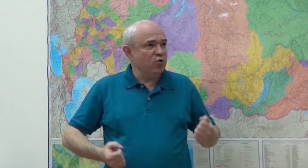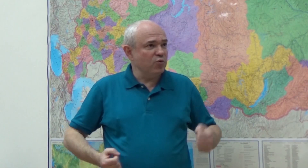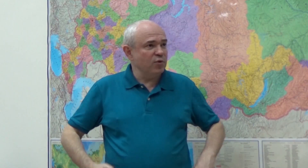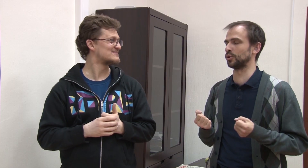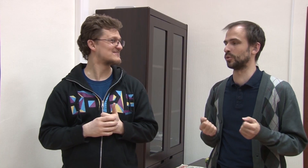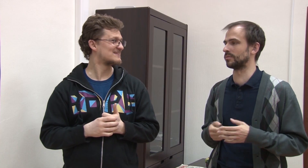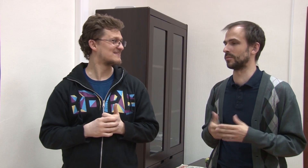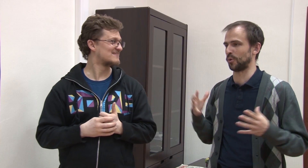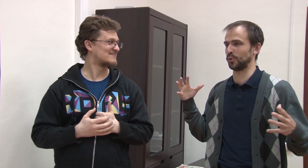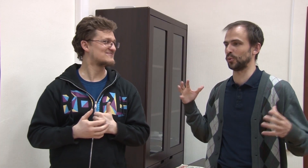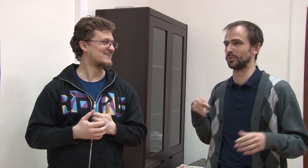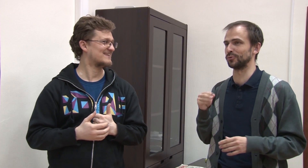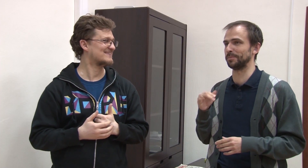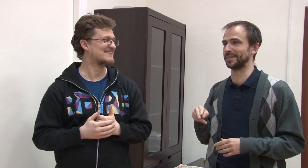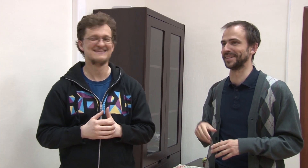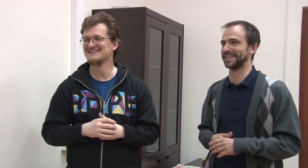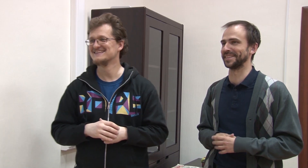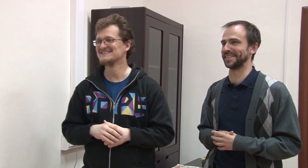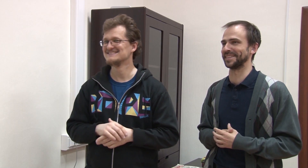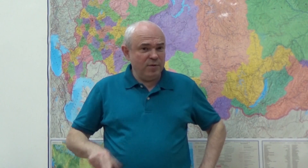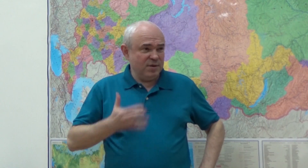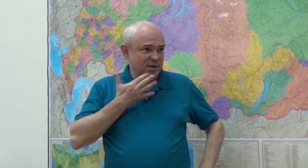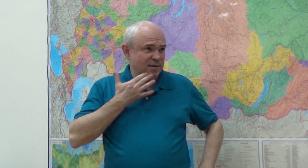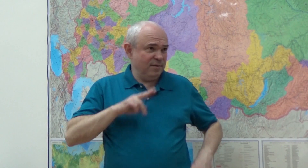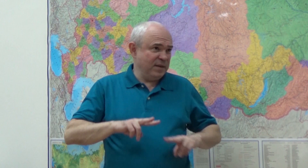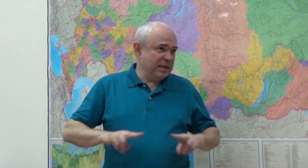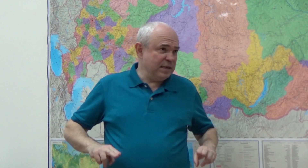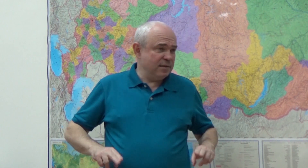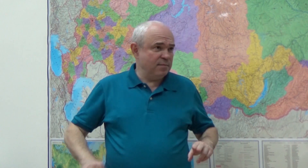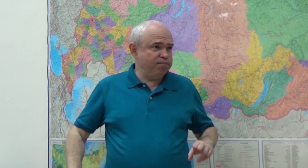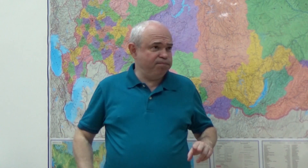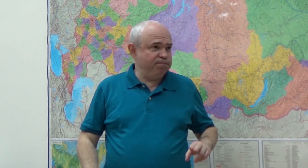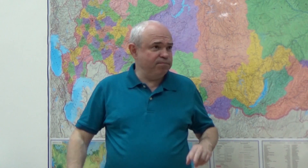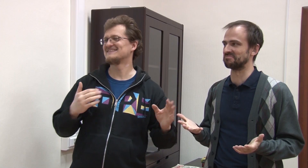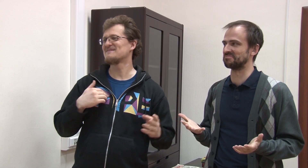Машину? - Машину. Большую, джип. Иномарку, типа Мерседес, с особенной ручкой?